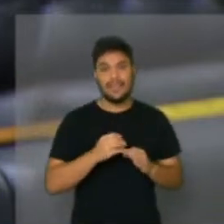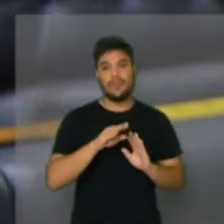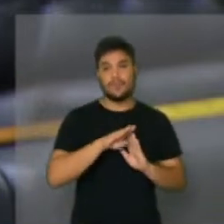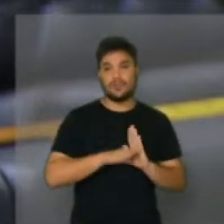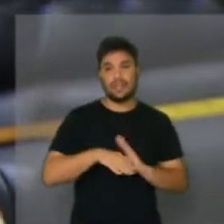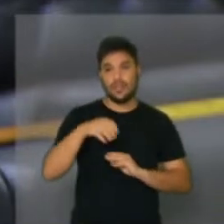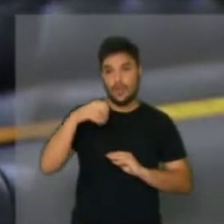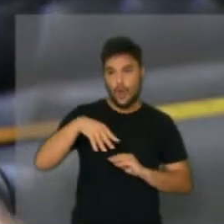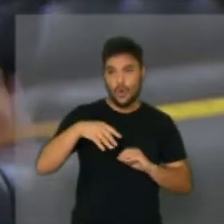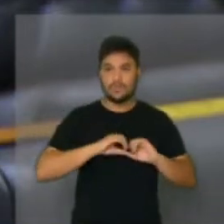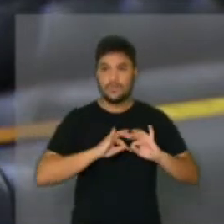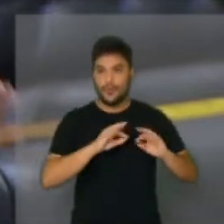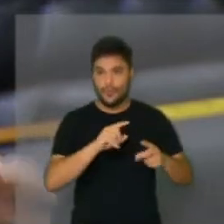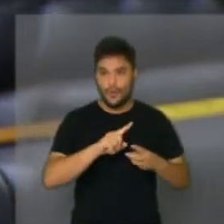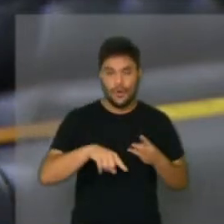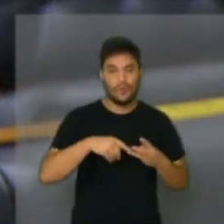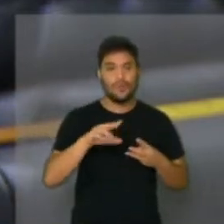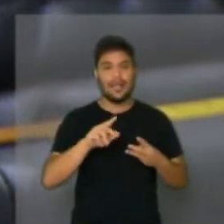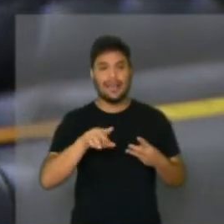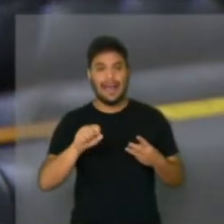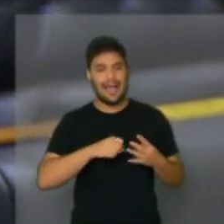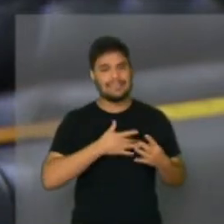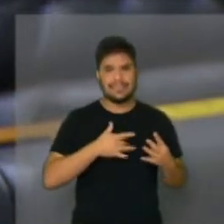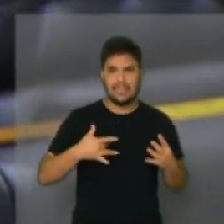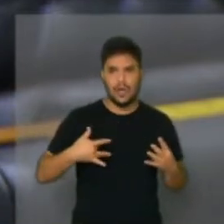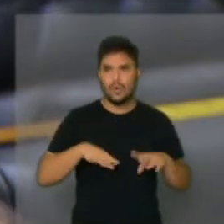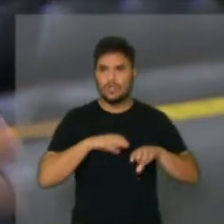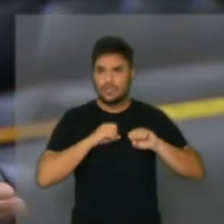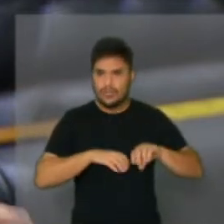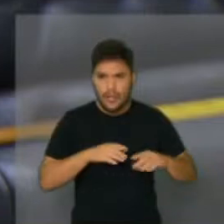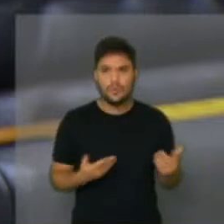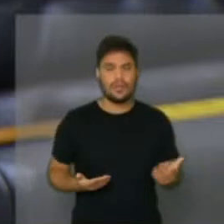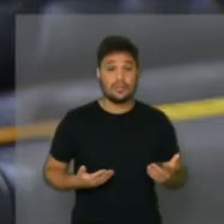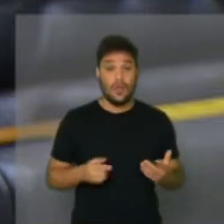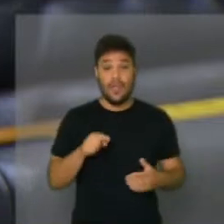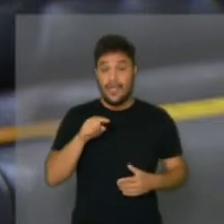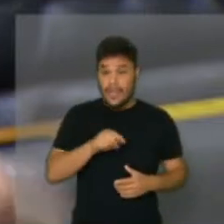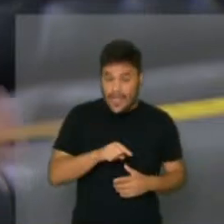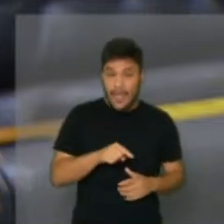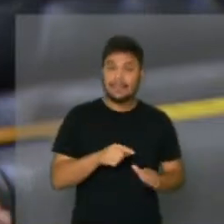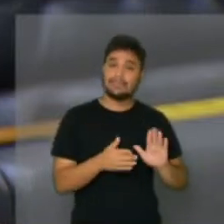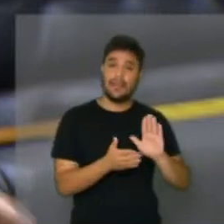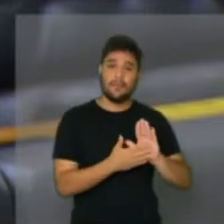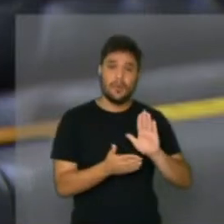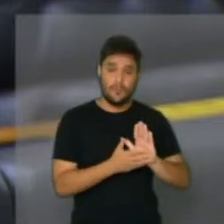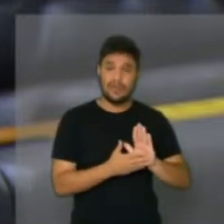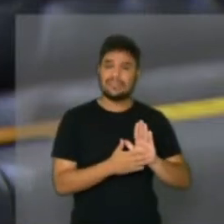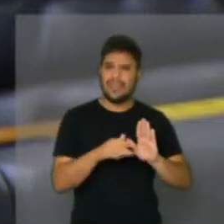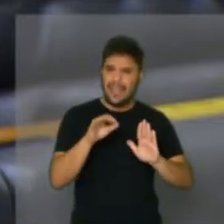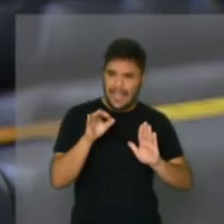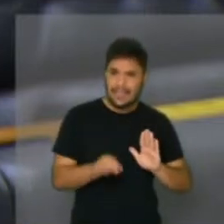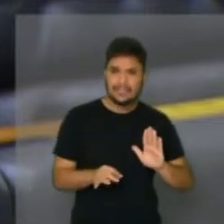TODOS, DO CRAS, DA SAÚDE-- E ESSA PAUTA, COM CERTEZA, ESSA PAUTA TEM QUE SER TRATADA PELA C MIPARA QUE NÓS POSSAMOS TER OS MUNICÍPIOS COM VALOR QUE